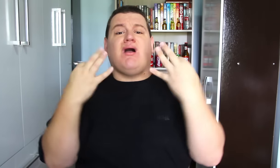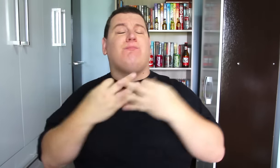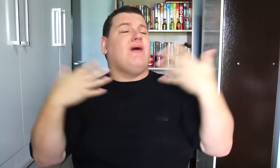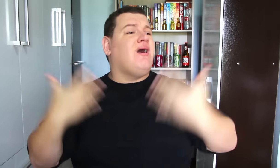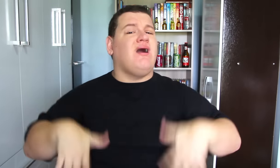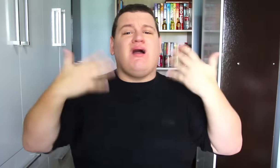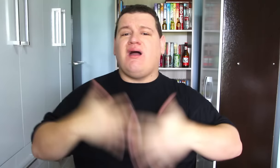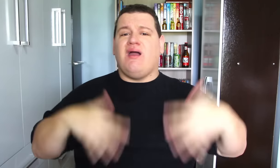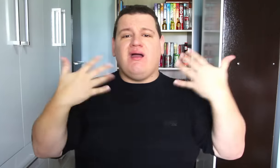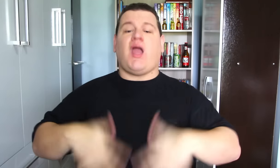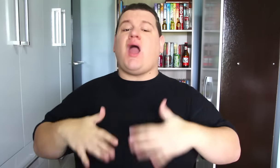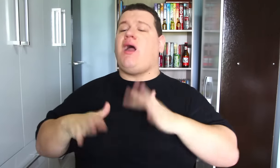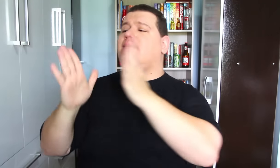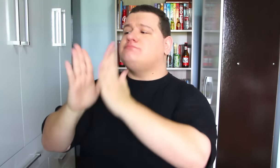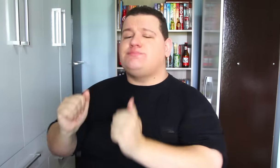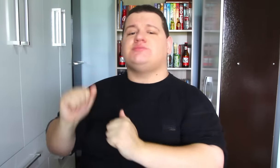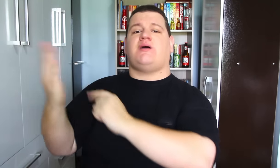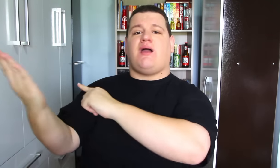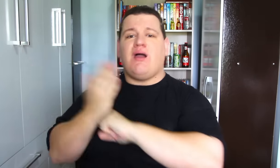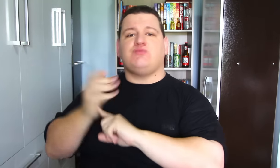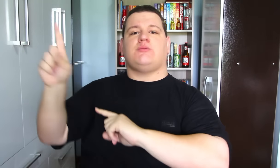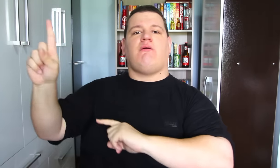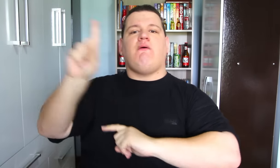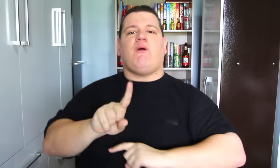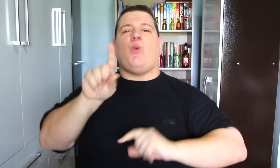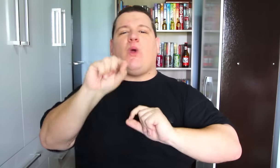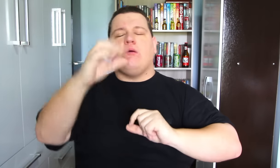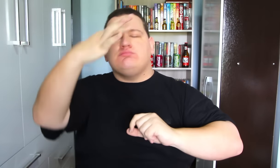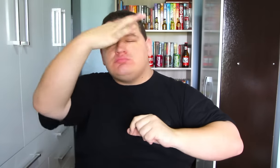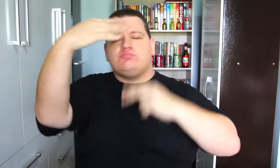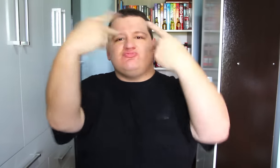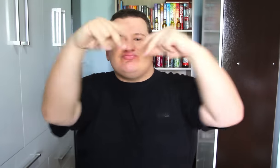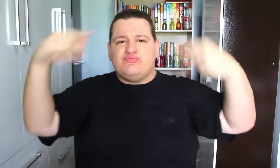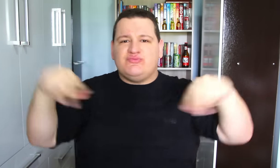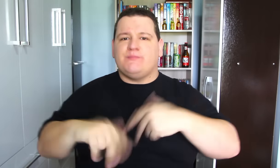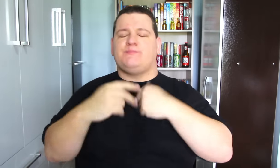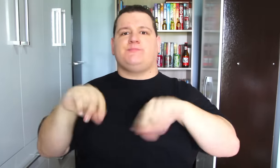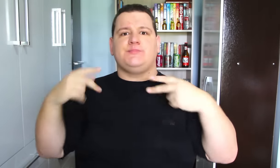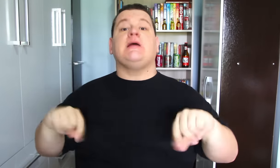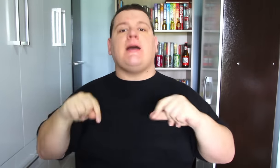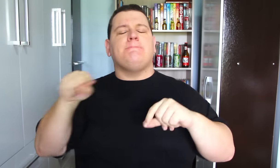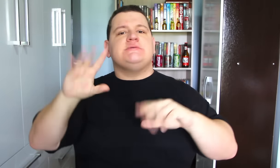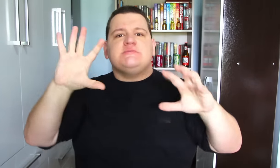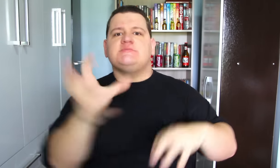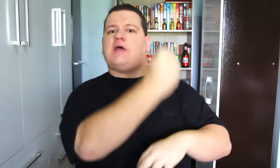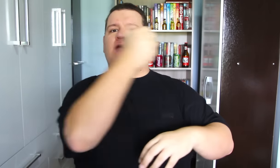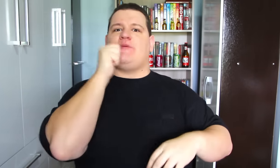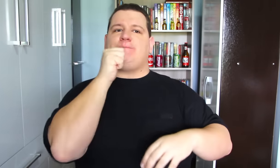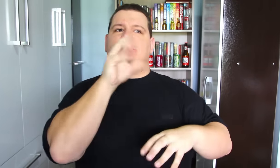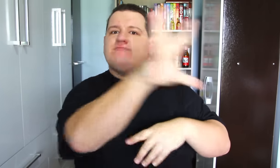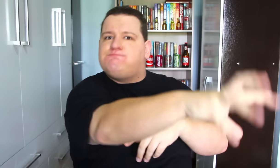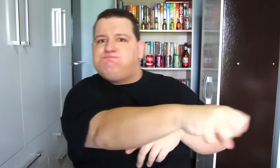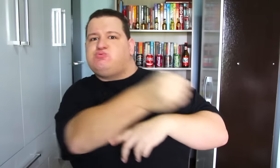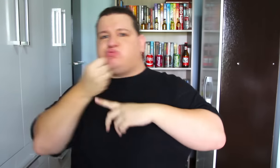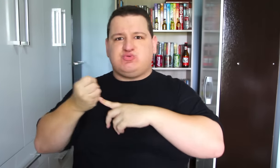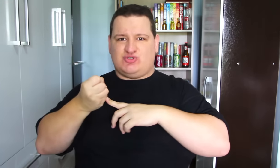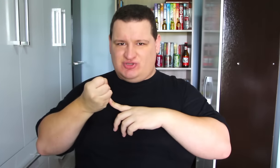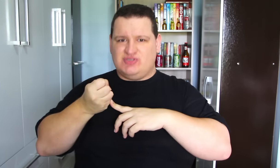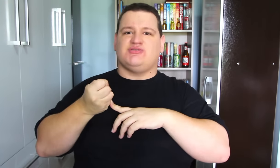e a família desesperada solicitou a ajuda de médium para orientar.